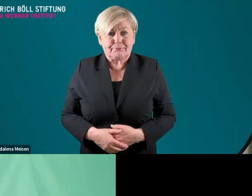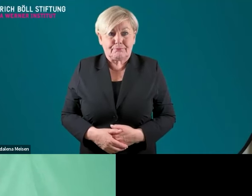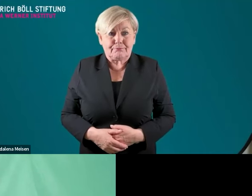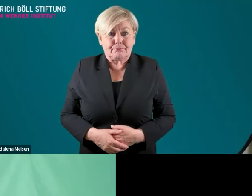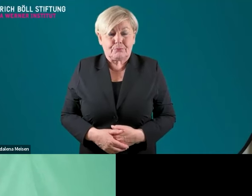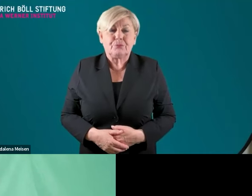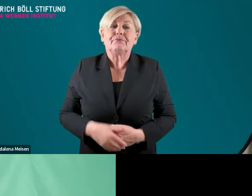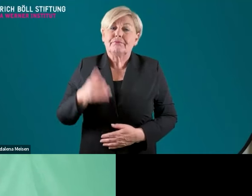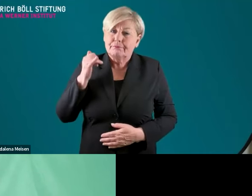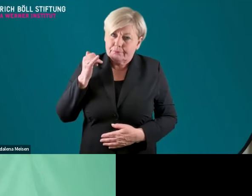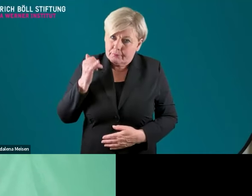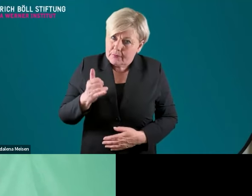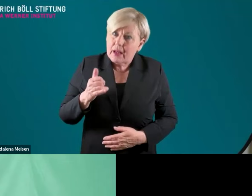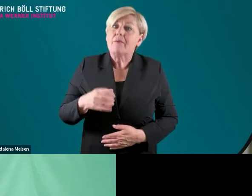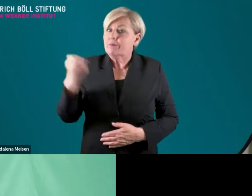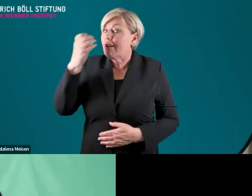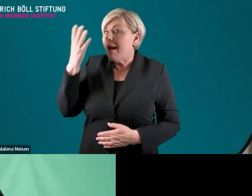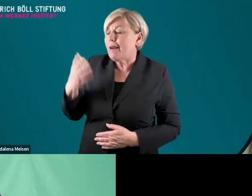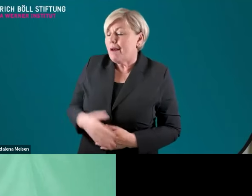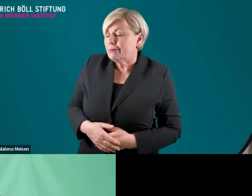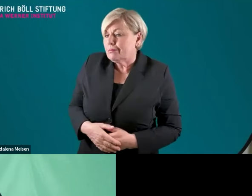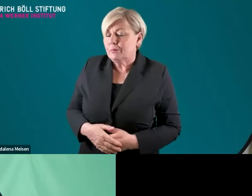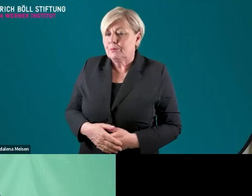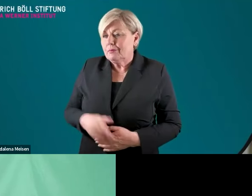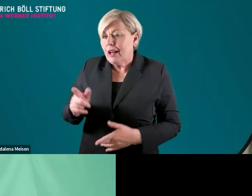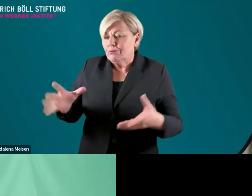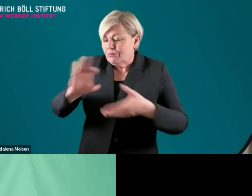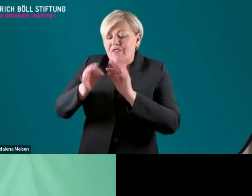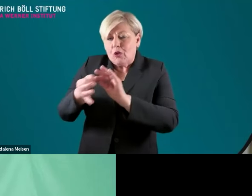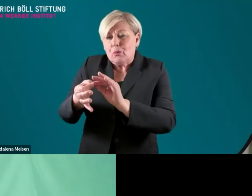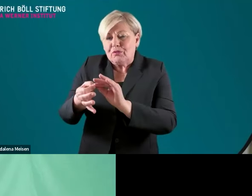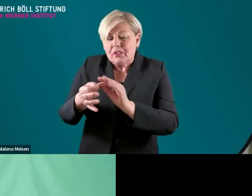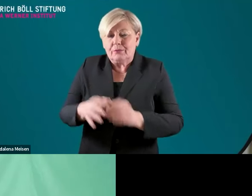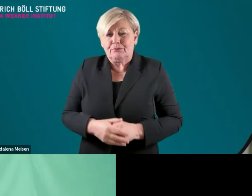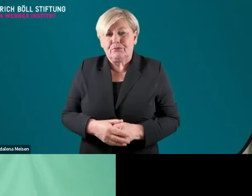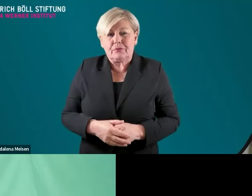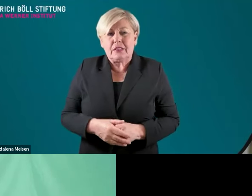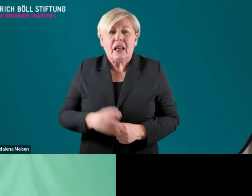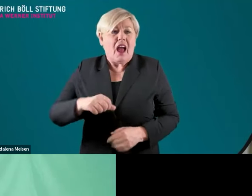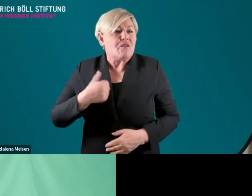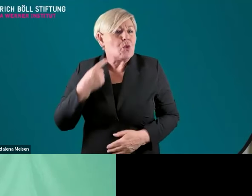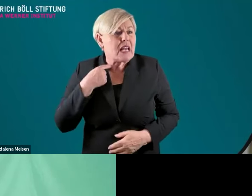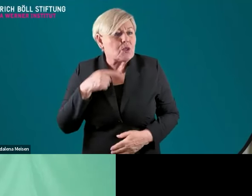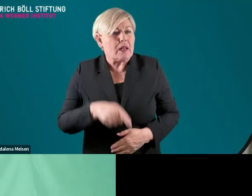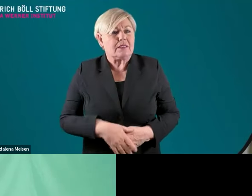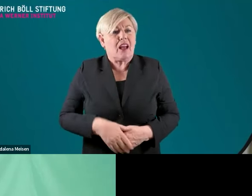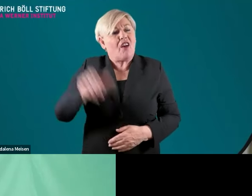Ja klar, die sind ja auch anders verknüpft. Das heißt, bei der Frühsexualisierung bei den Völkischen,